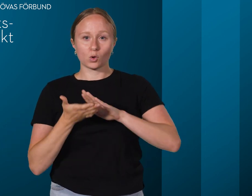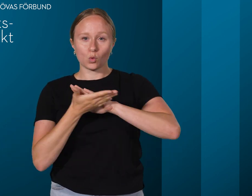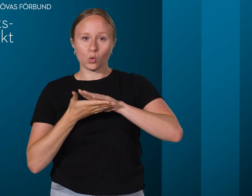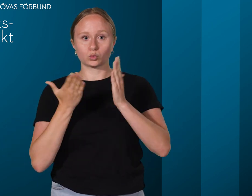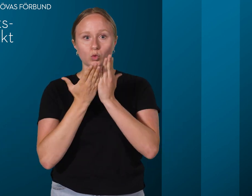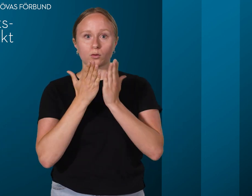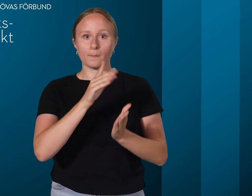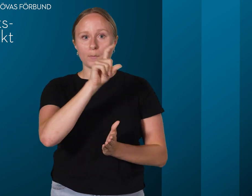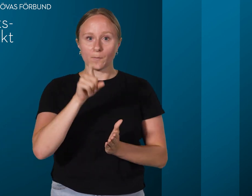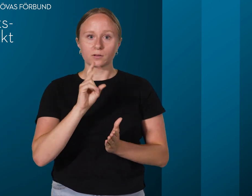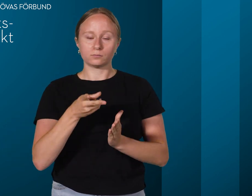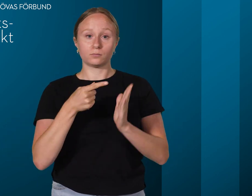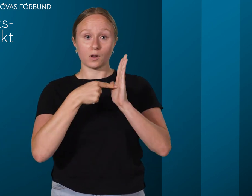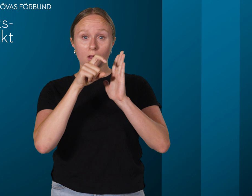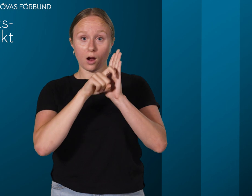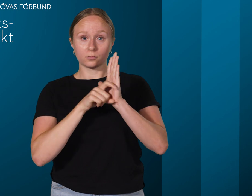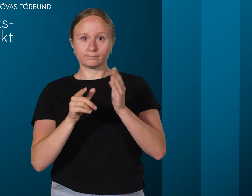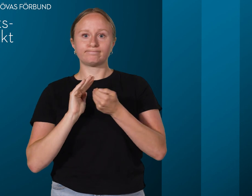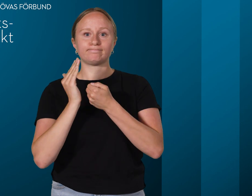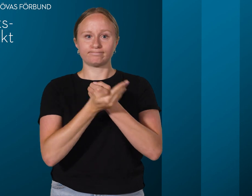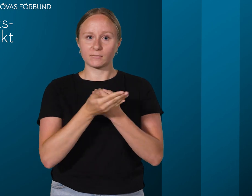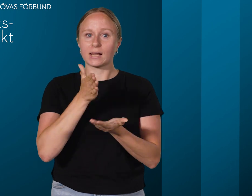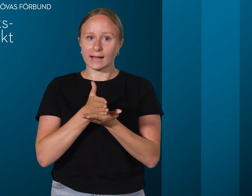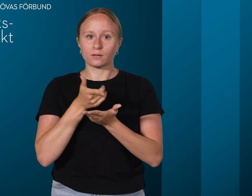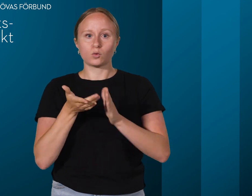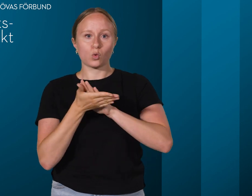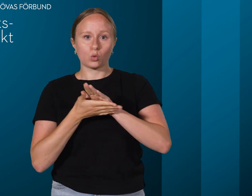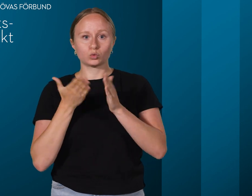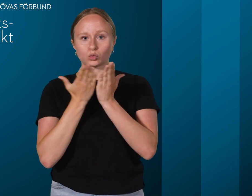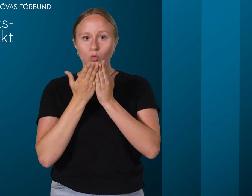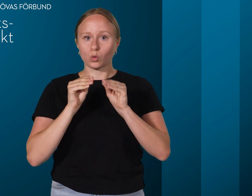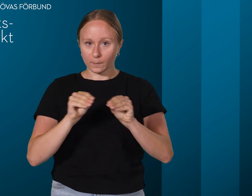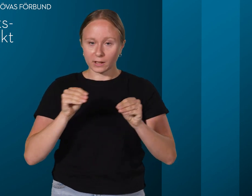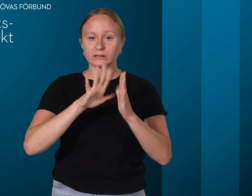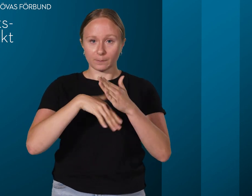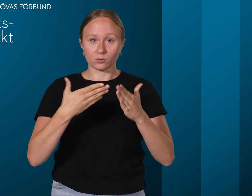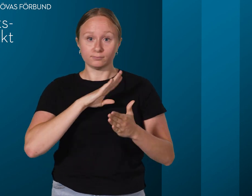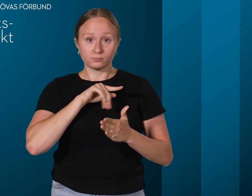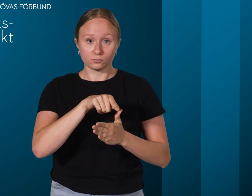Inom grundskolan är ett problem att lagstiftningen säkerställer rätten - till grundskoleutbildning på teckenspråk -